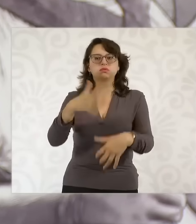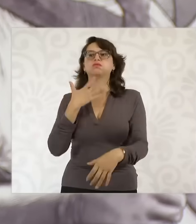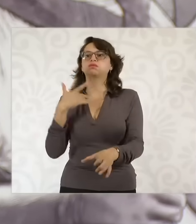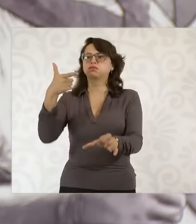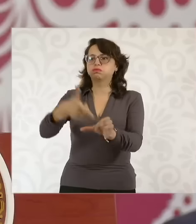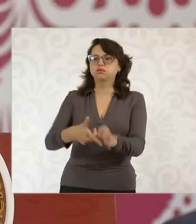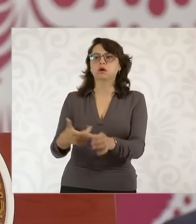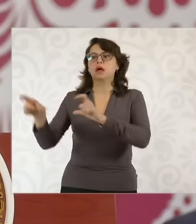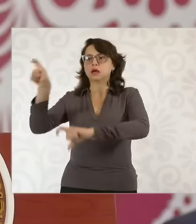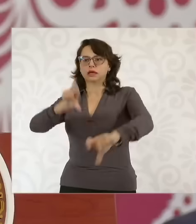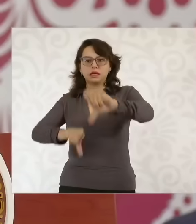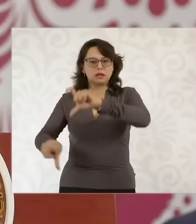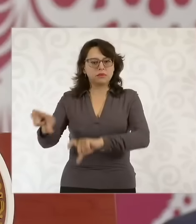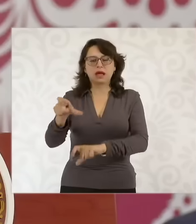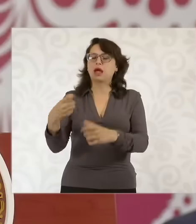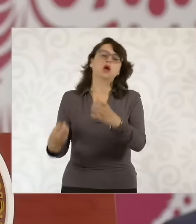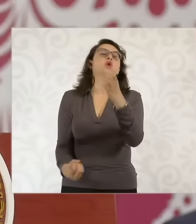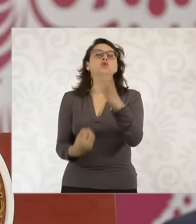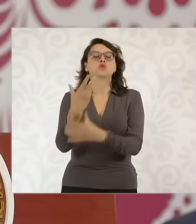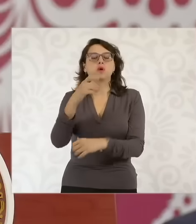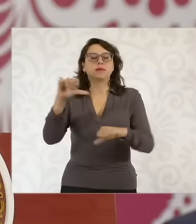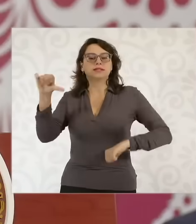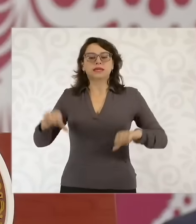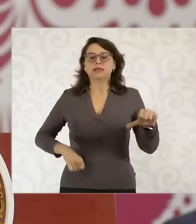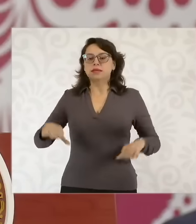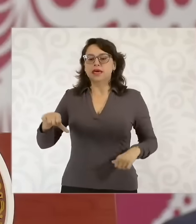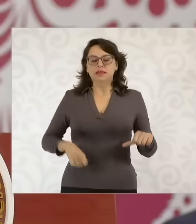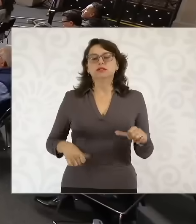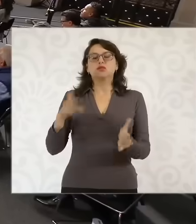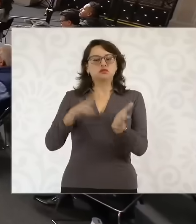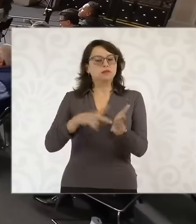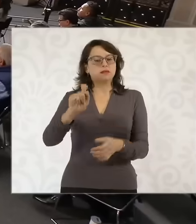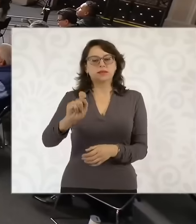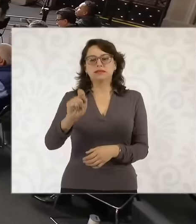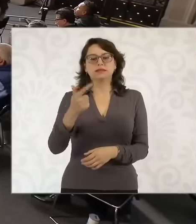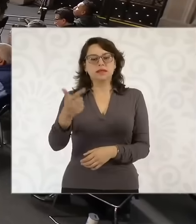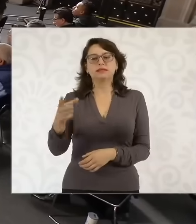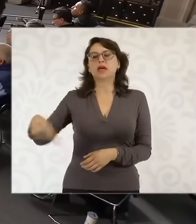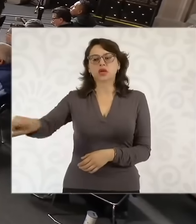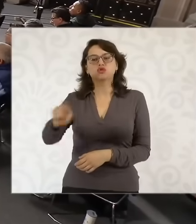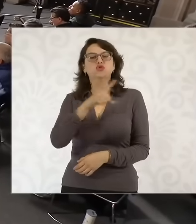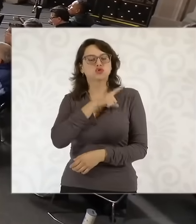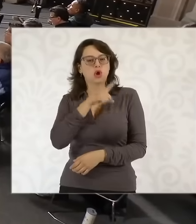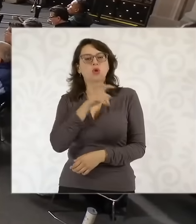petroquímica y las nuevas áreas de oportunidad de las que hemos hablado. ¿Por qué el 2026 no?